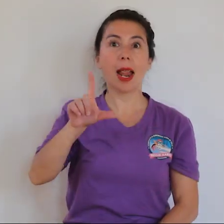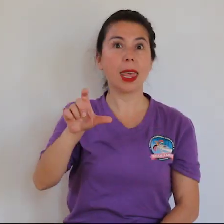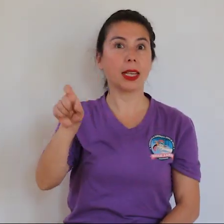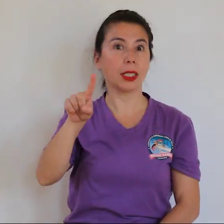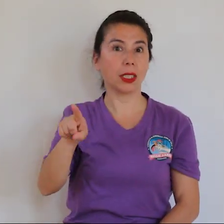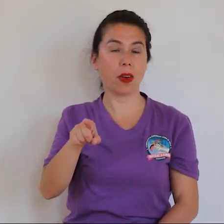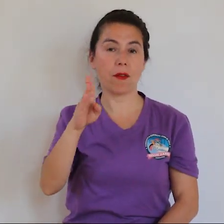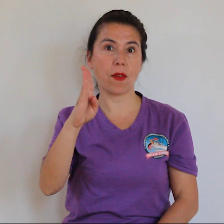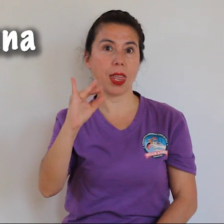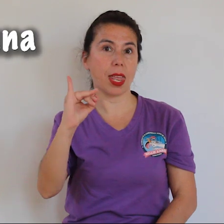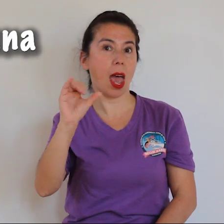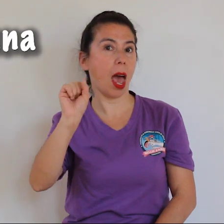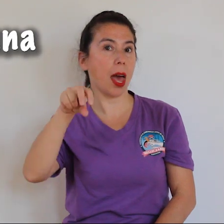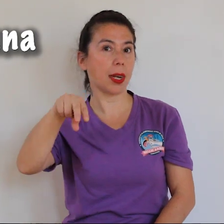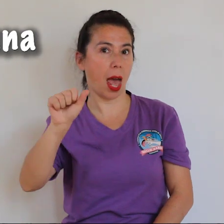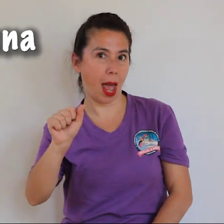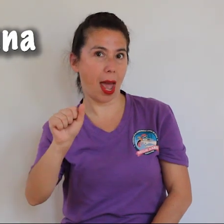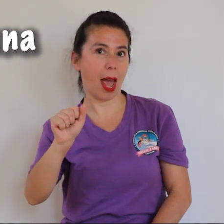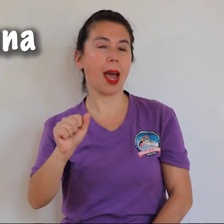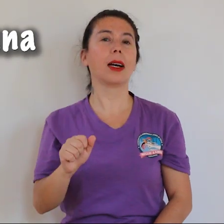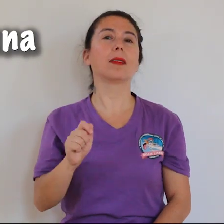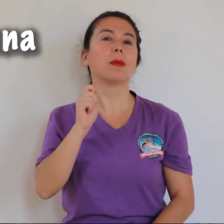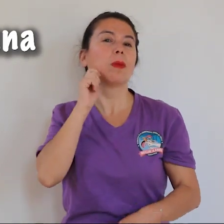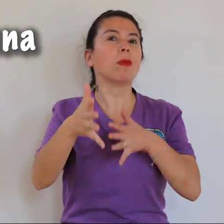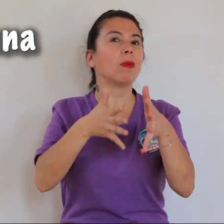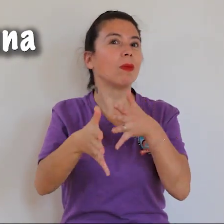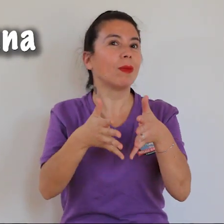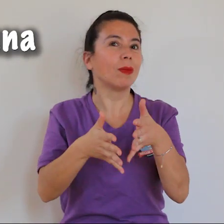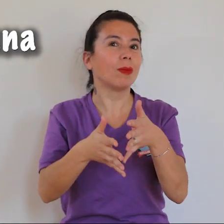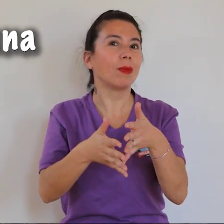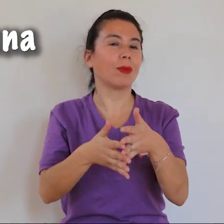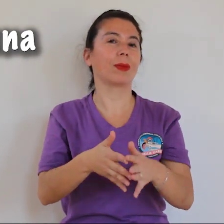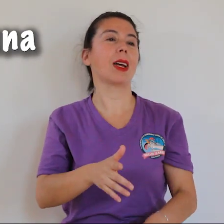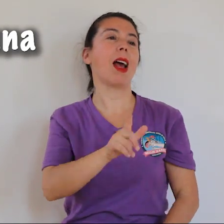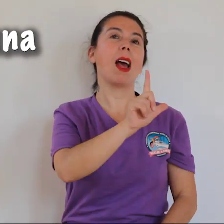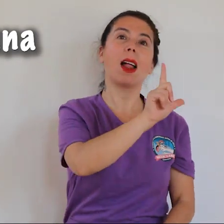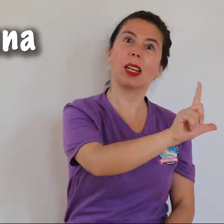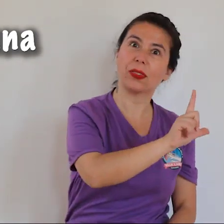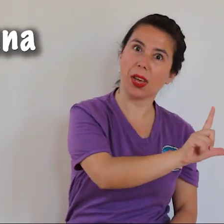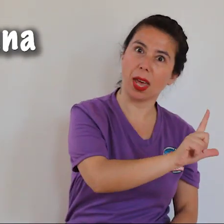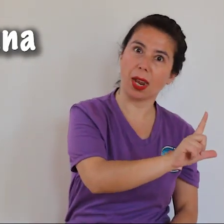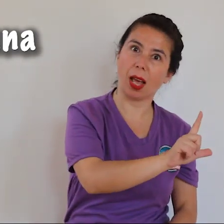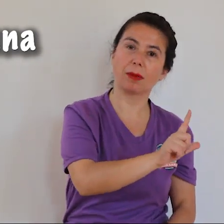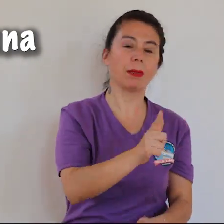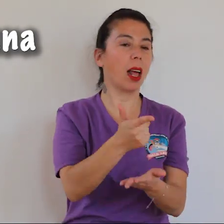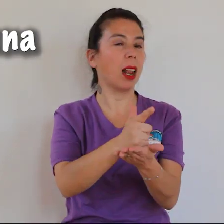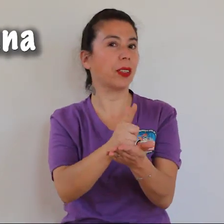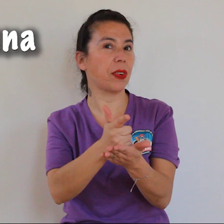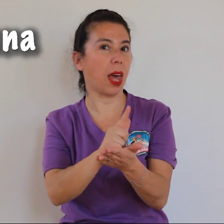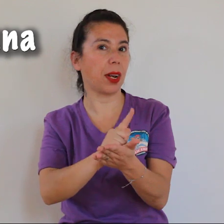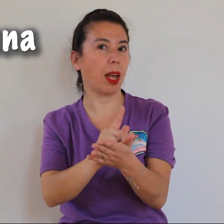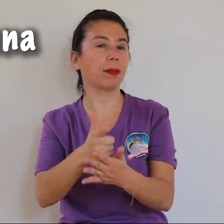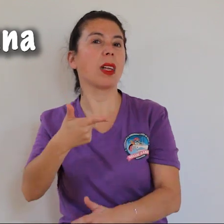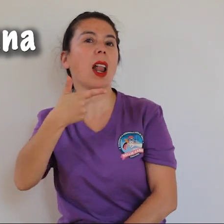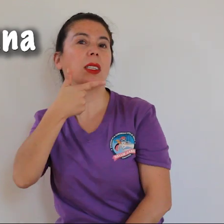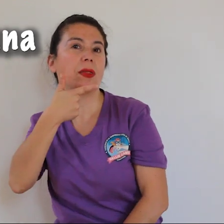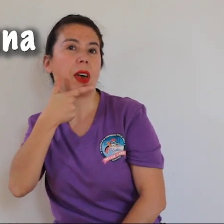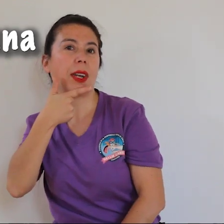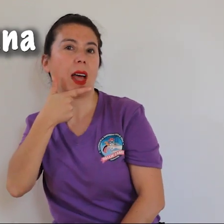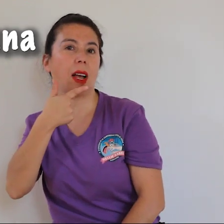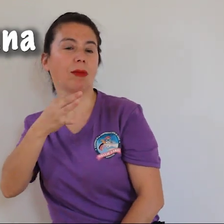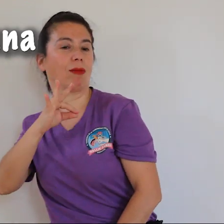Lesbiana: Estas son las señas.